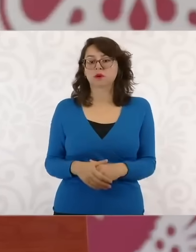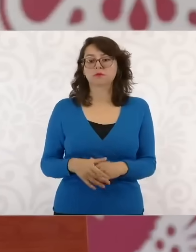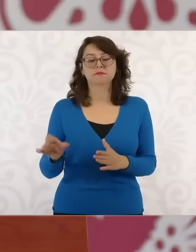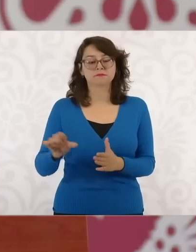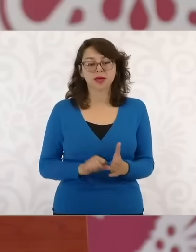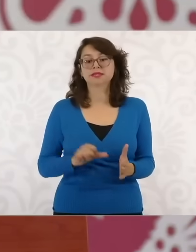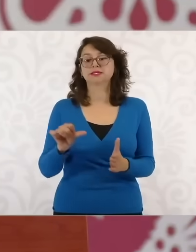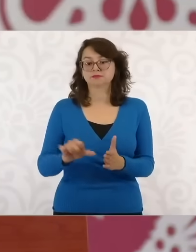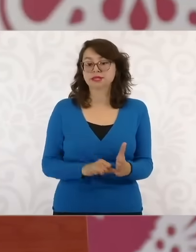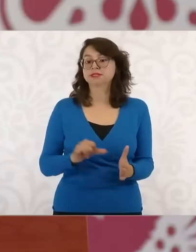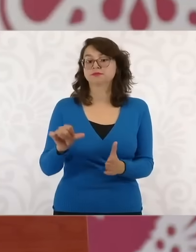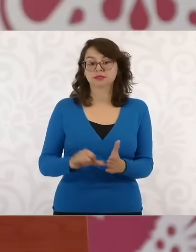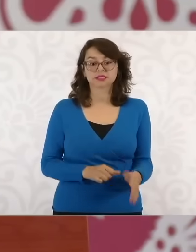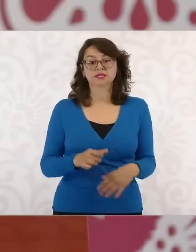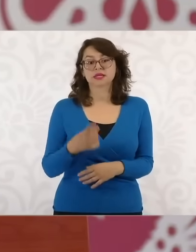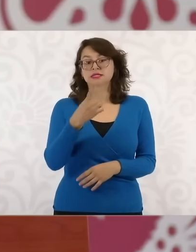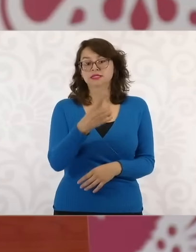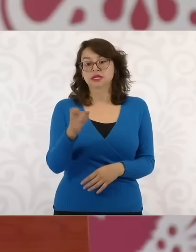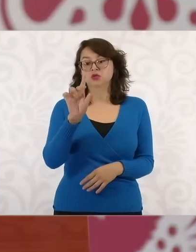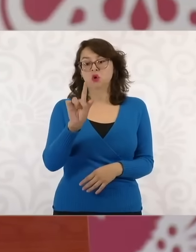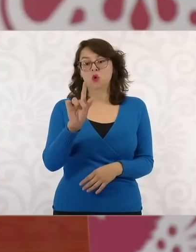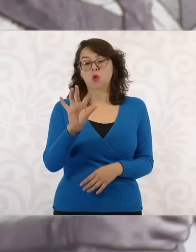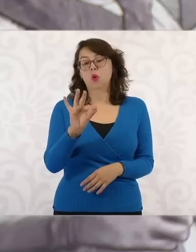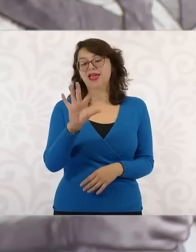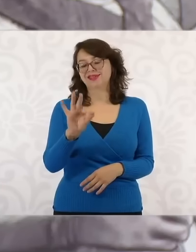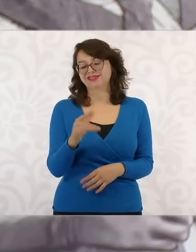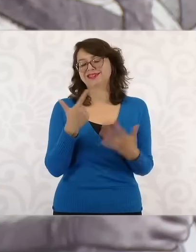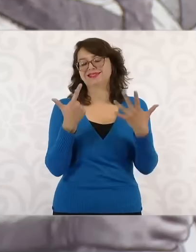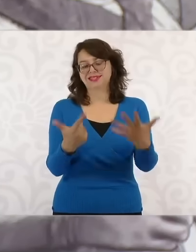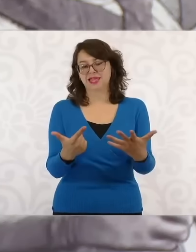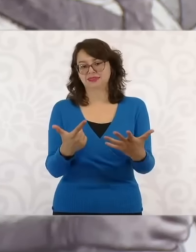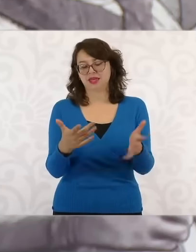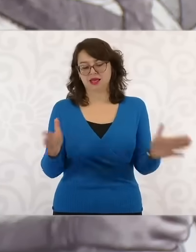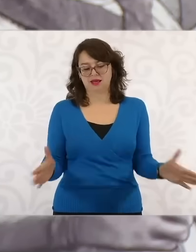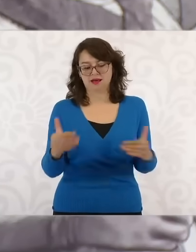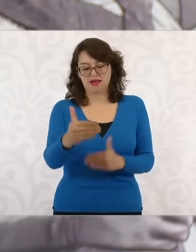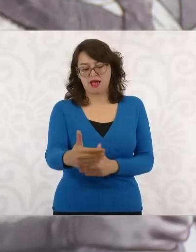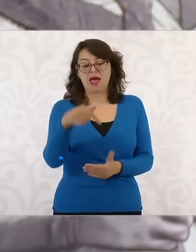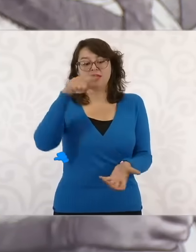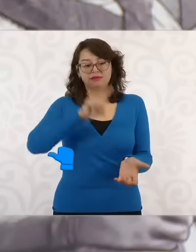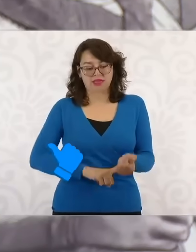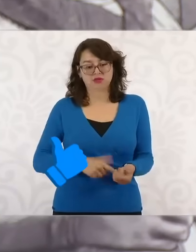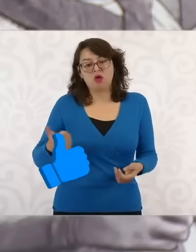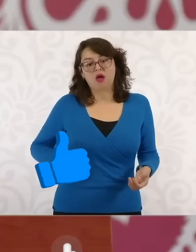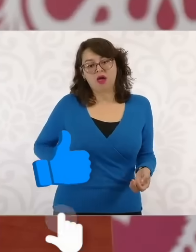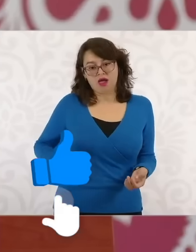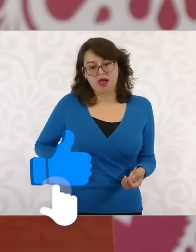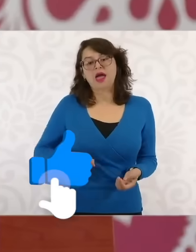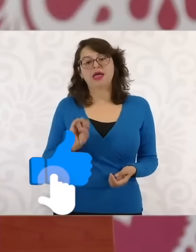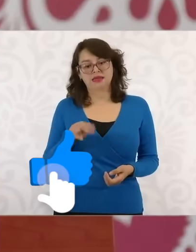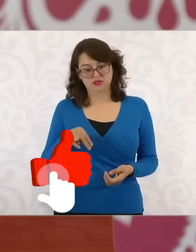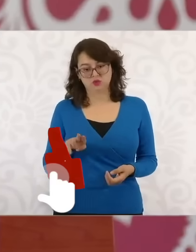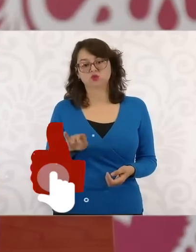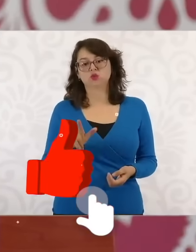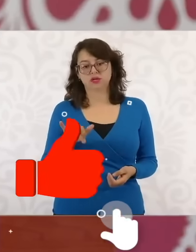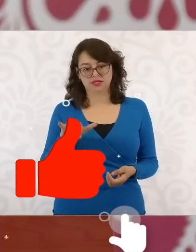los 147 claves viene la insulina. Entonces, cada mes tiene que estar llegando eh la cantidad que